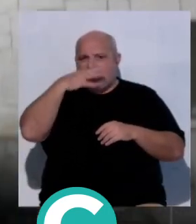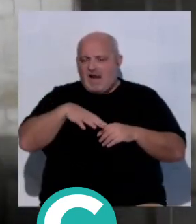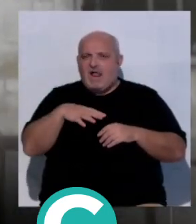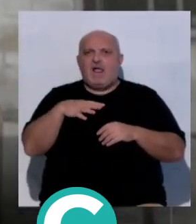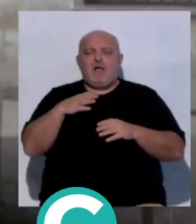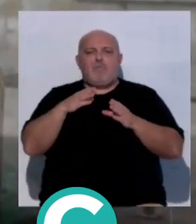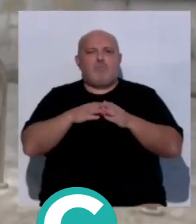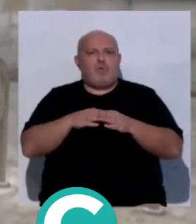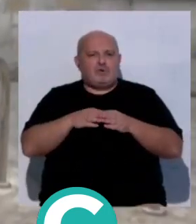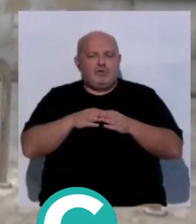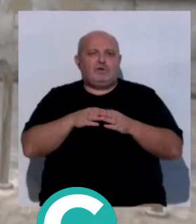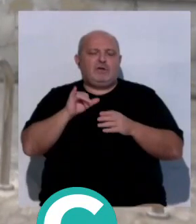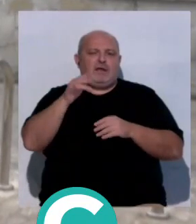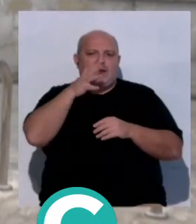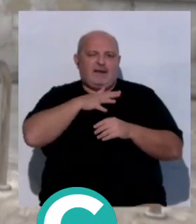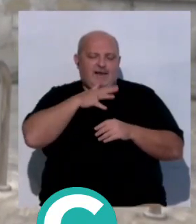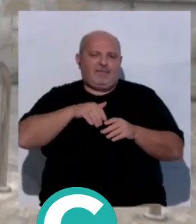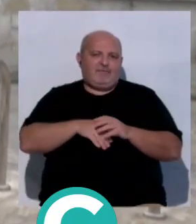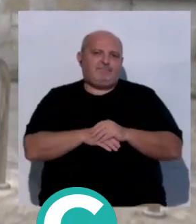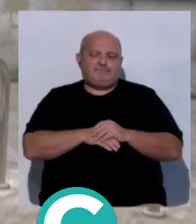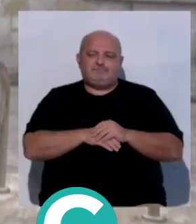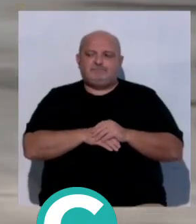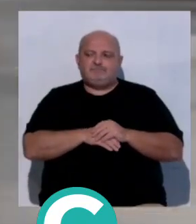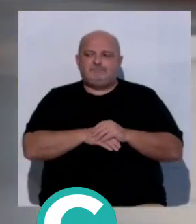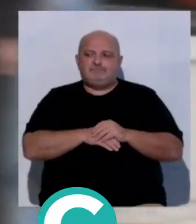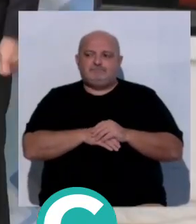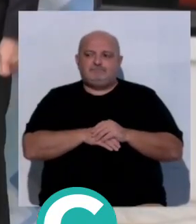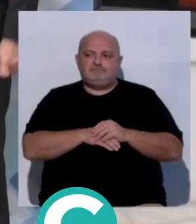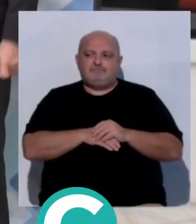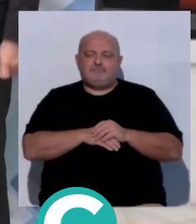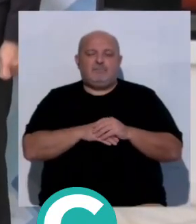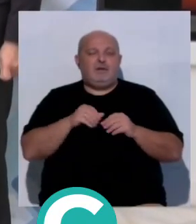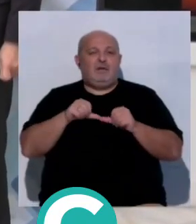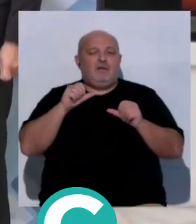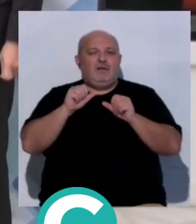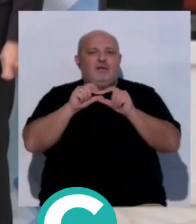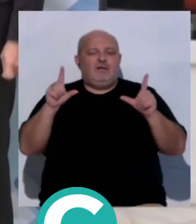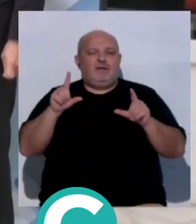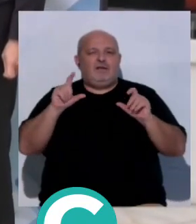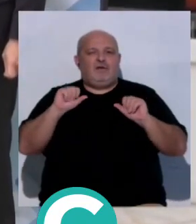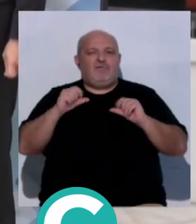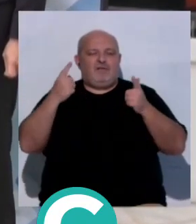el puerto de Santa María y jz de la frontera tras estrenarse la sección oficial del festival de